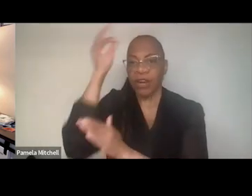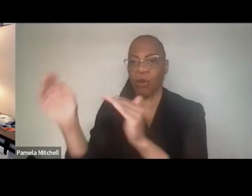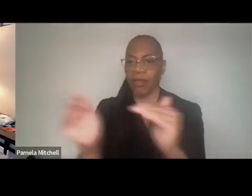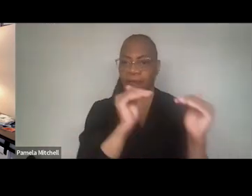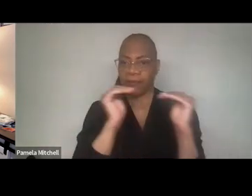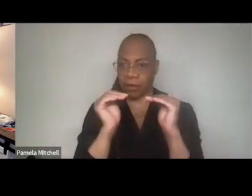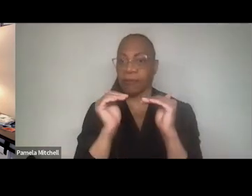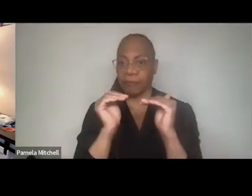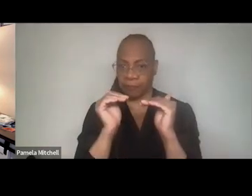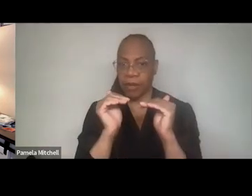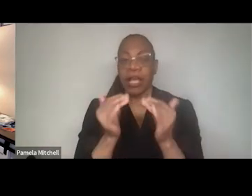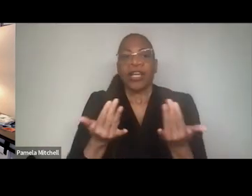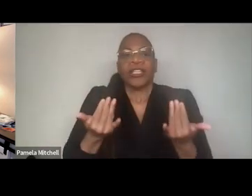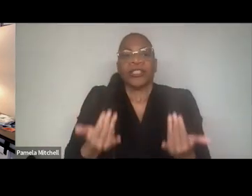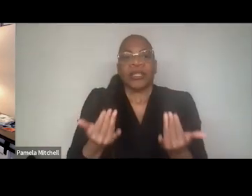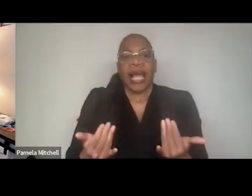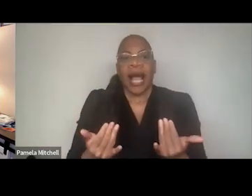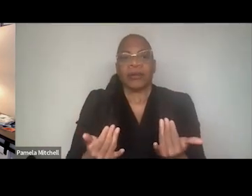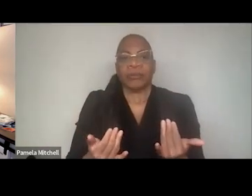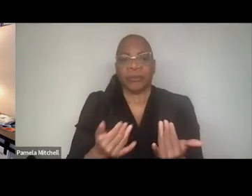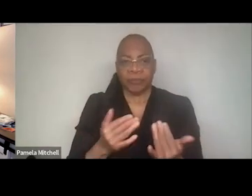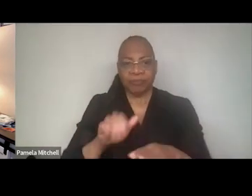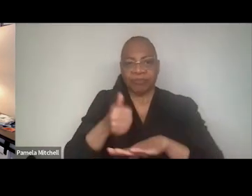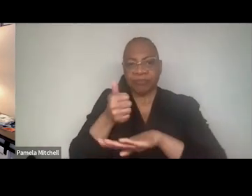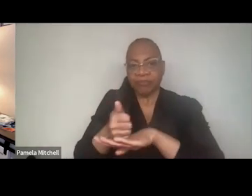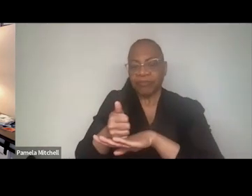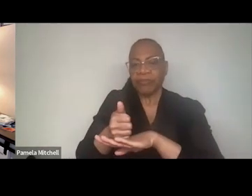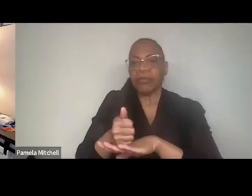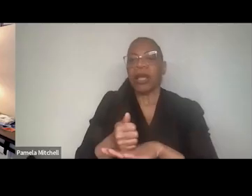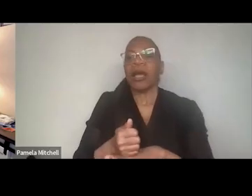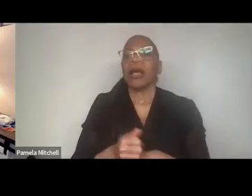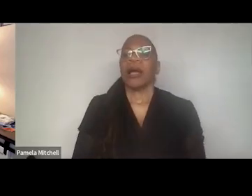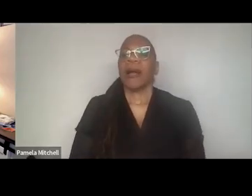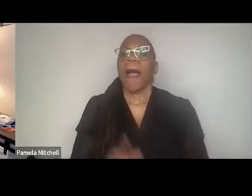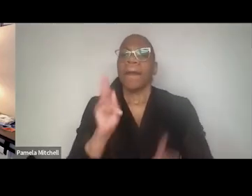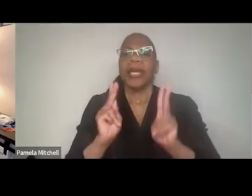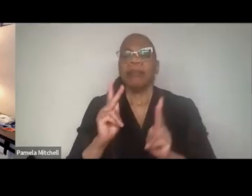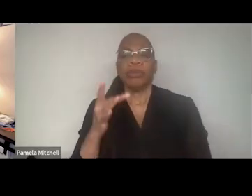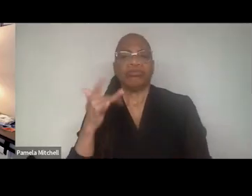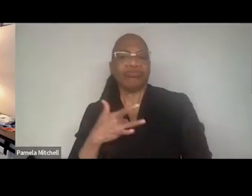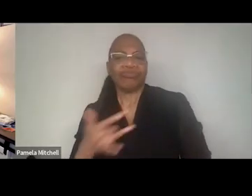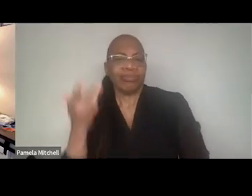Pongámonos en contexto. La gente a menudo escucha la palabra: "lesión cerebral traumática",